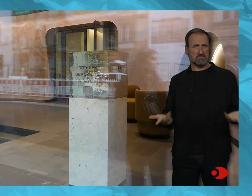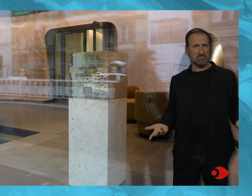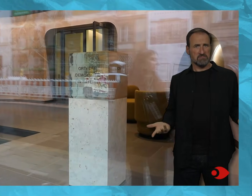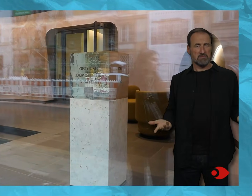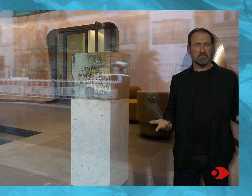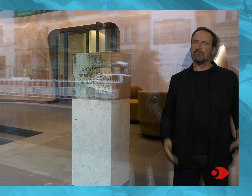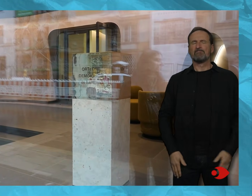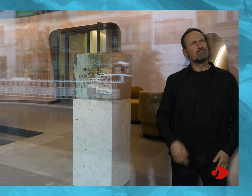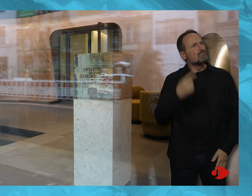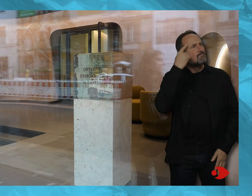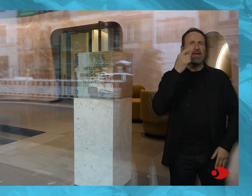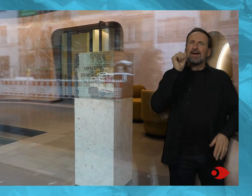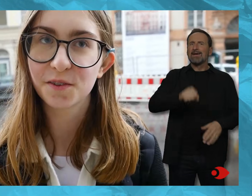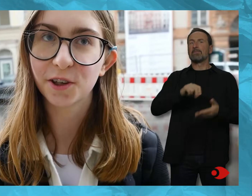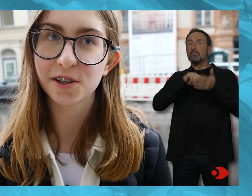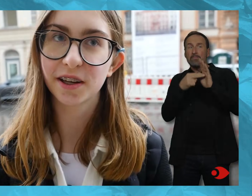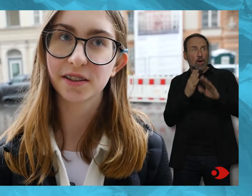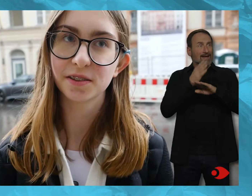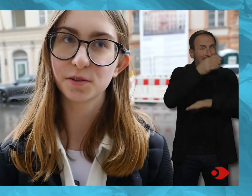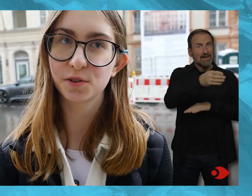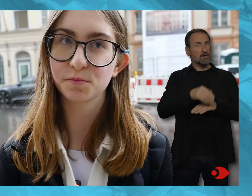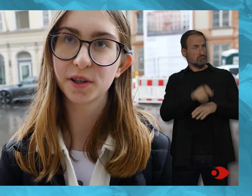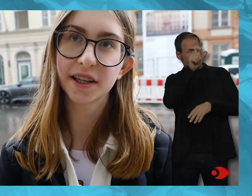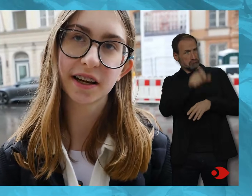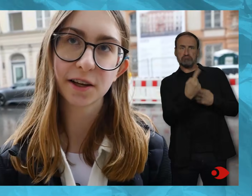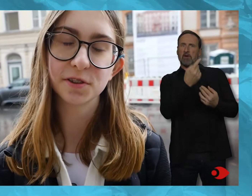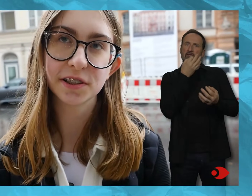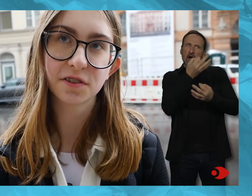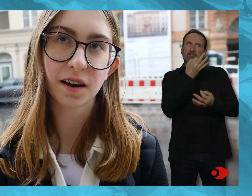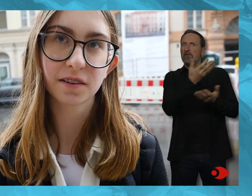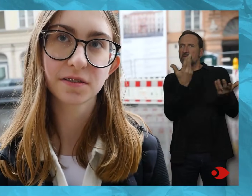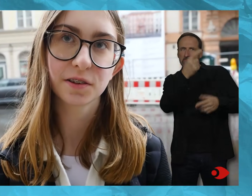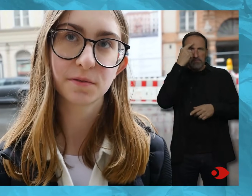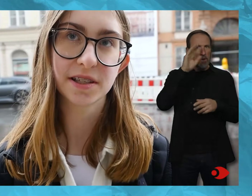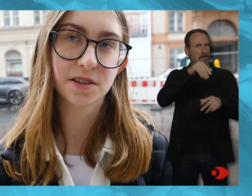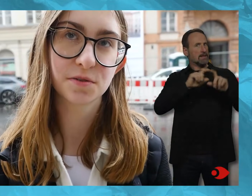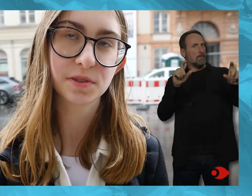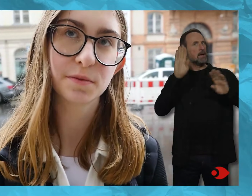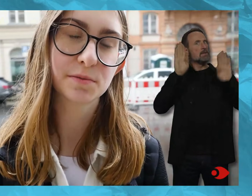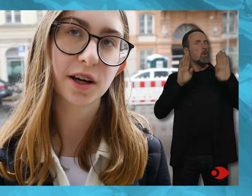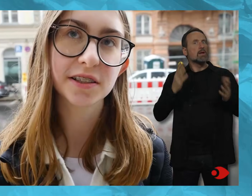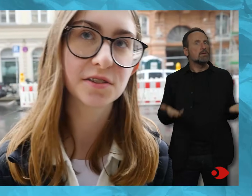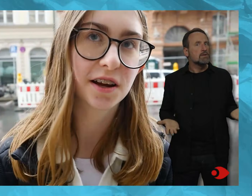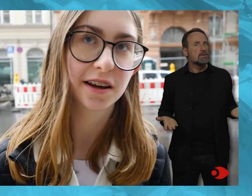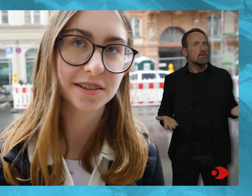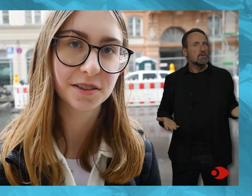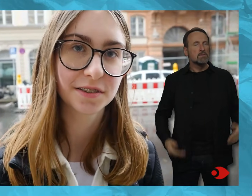Wir haben da nicht viele Infos gefunden. Wir könnten ja zu einem Politiker gehen und ihn fragen, was er zum Thema Demokratie zu sagen hätte.